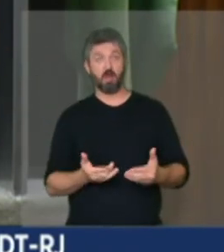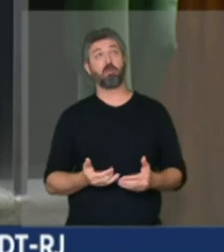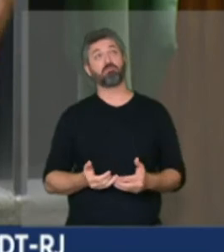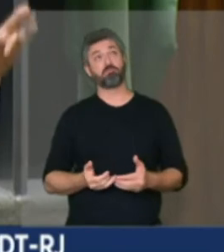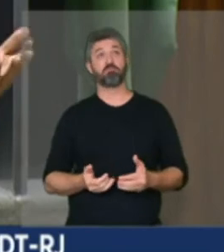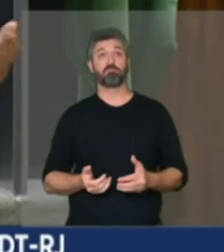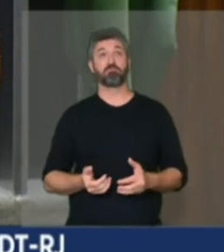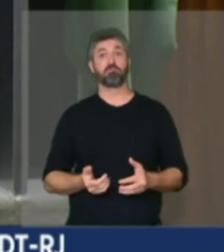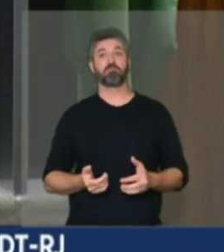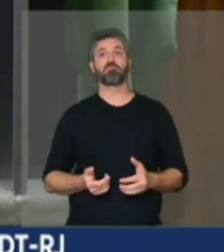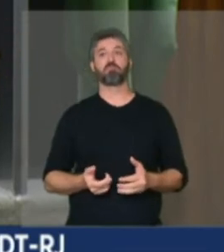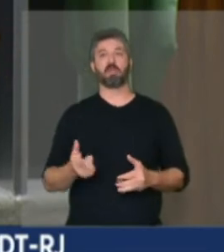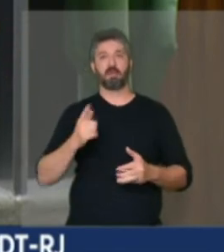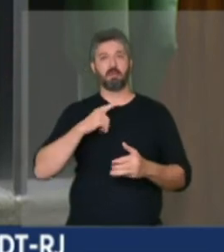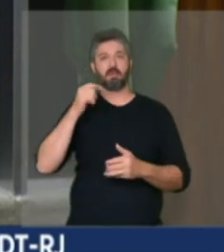TER AGORA AS ESPORTISTAS COMO DA EXPRESSÃO DELAS GANHANDO